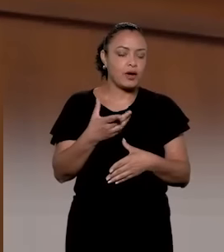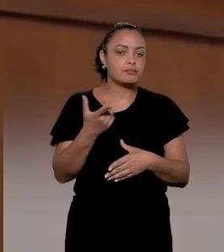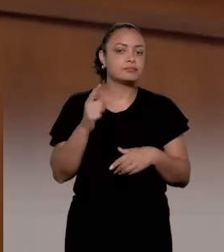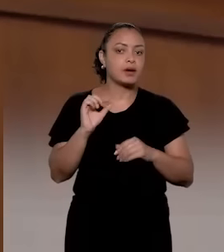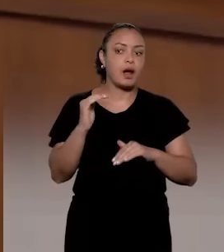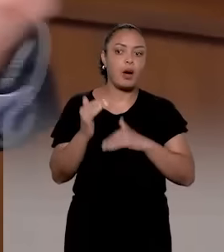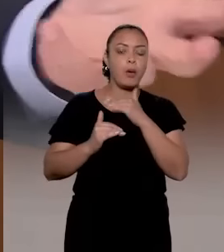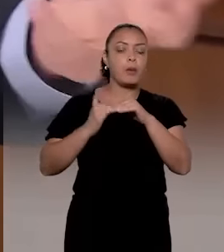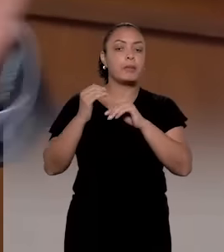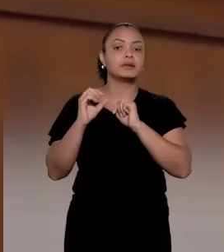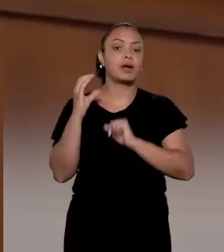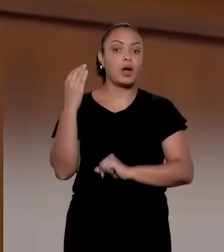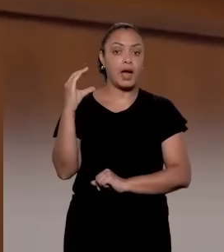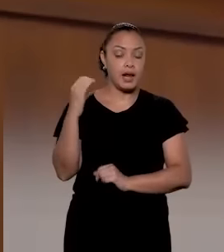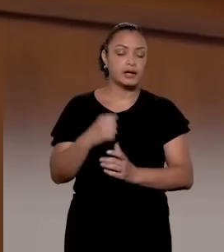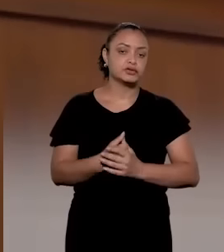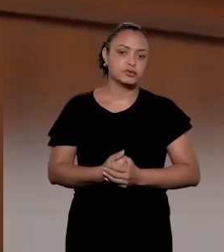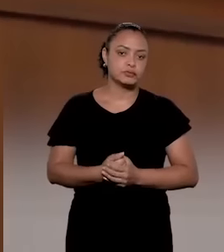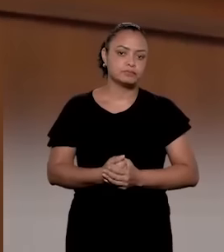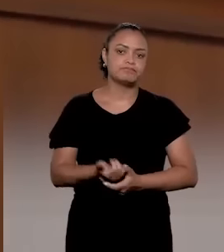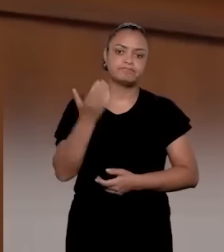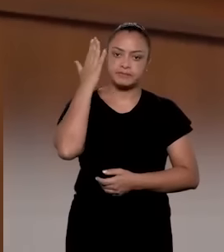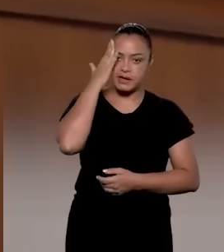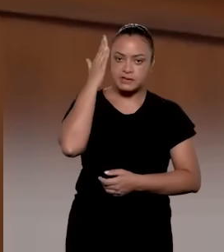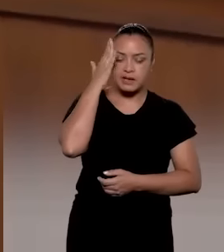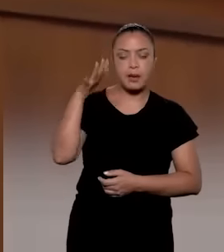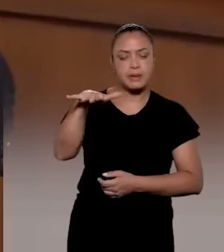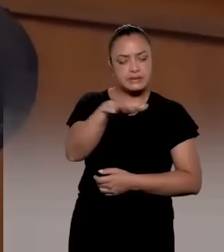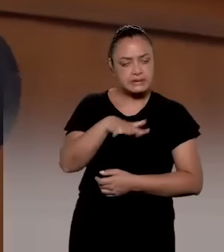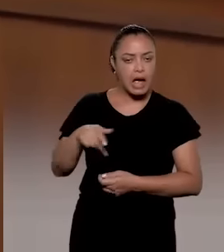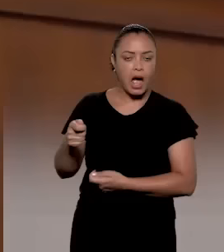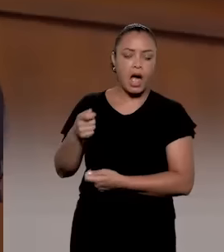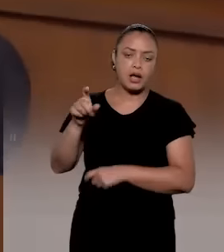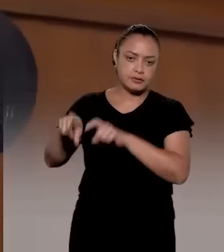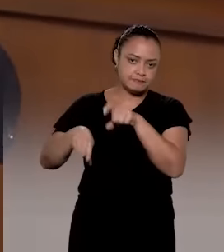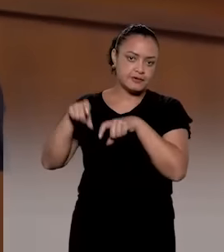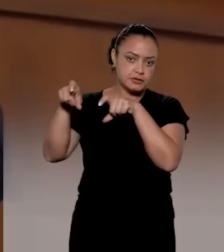crédito, porque o setor, o senhor sabe muito bem, funciona com crédito e a gente facilitando o